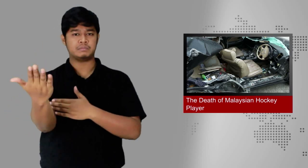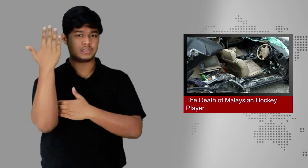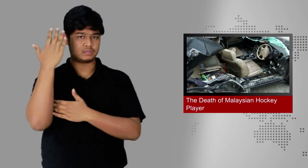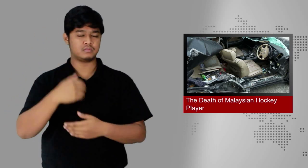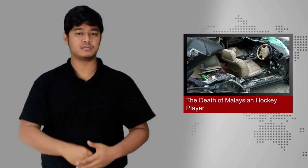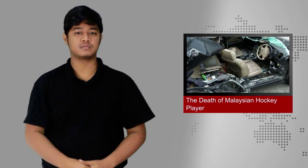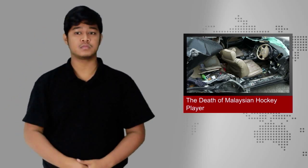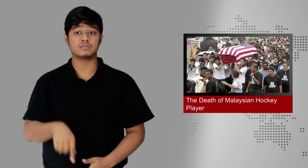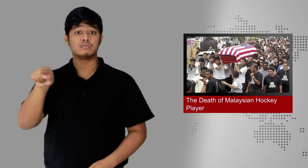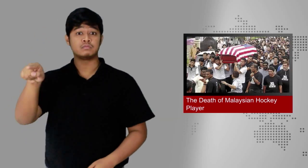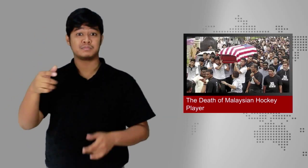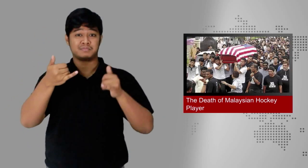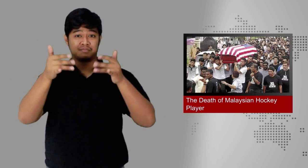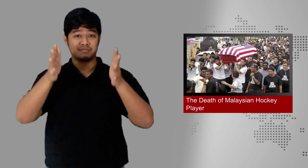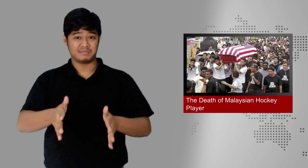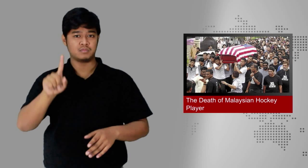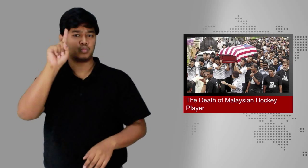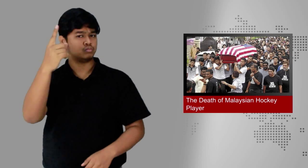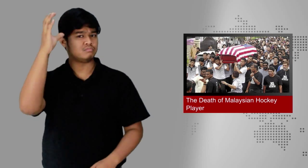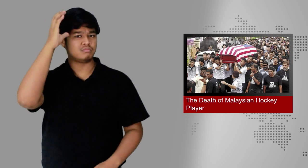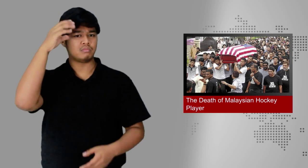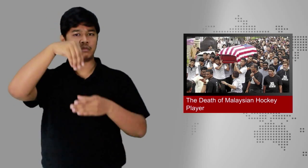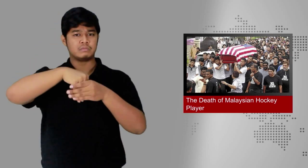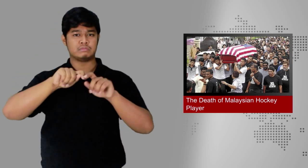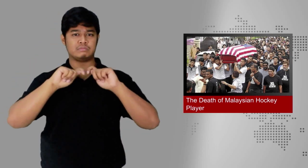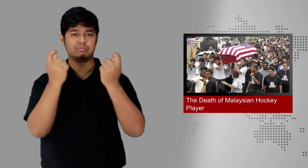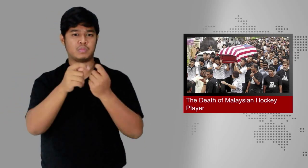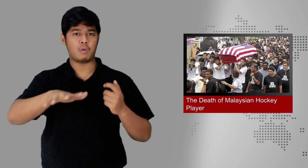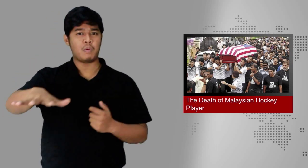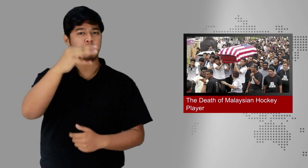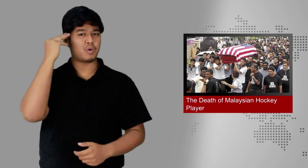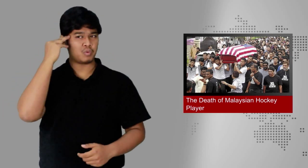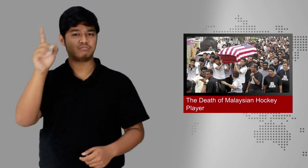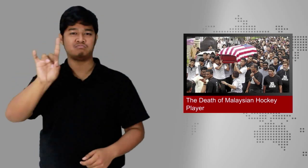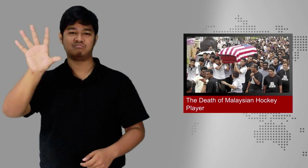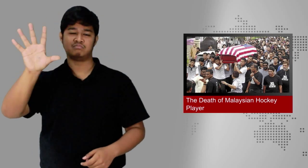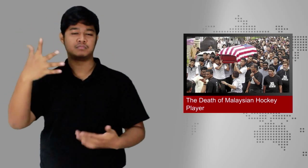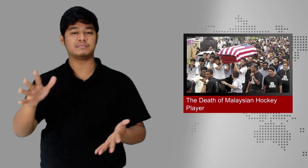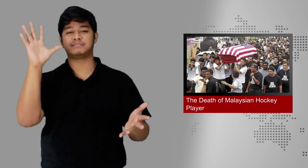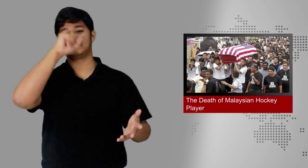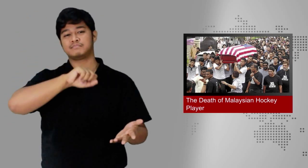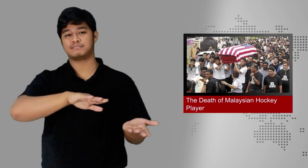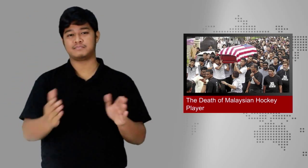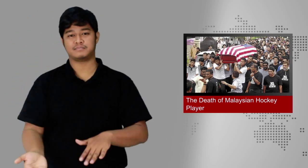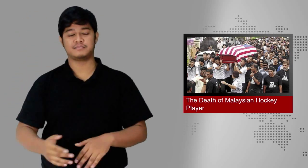..pukul 3 pagi minggu lalu. Beliau merupakan satu-satu pemain berbangsa cina dalam pasukan hoki negara.